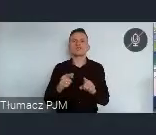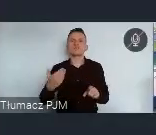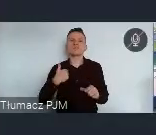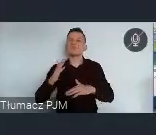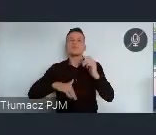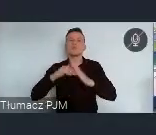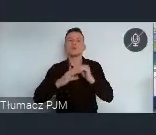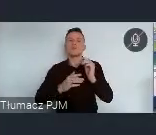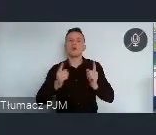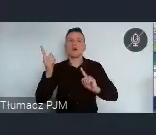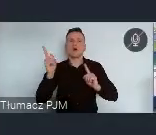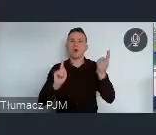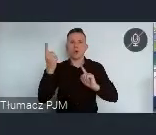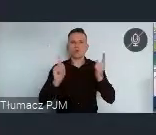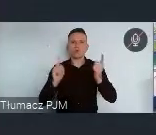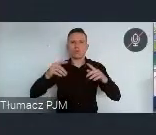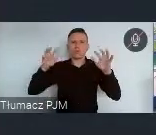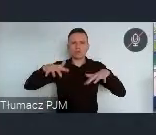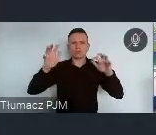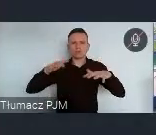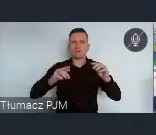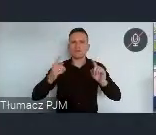który będzie się mieścił, jak na wskazanym slajdzie,